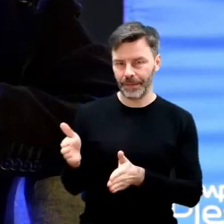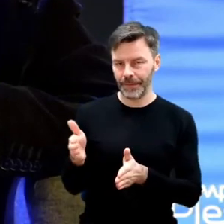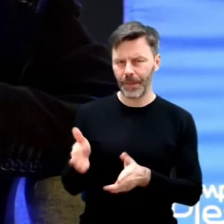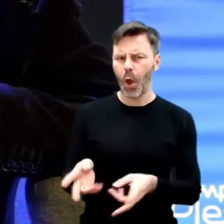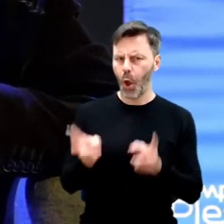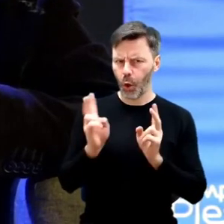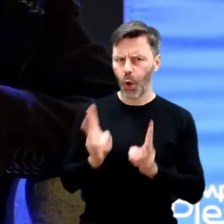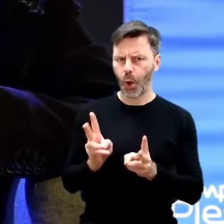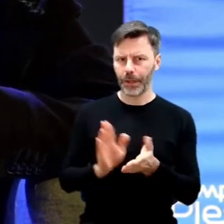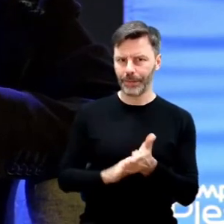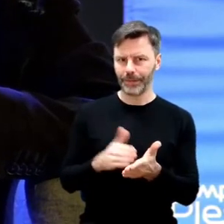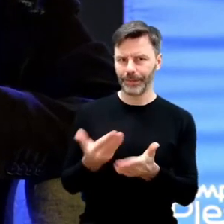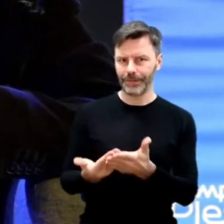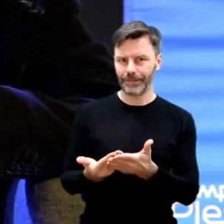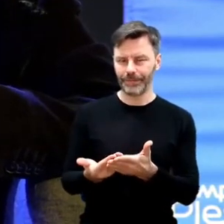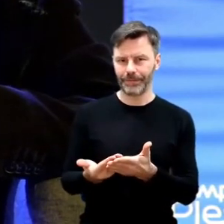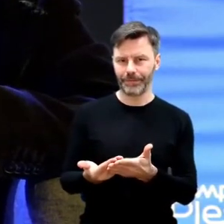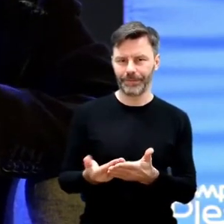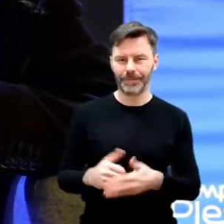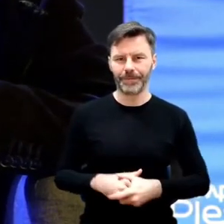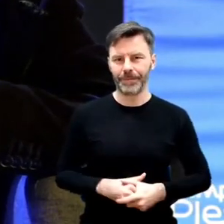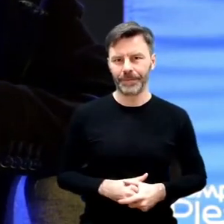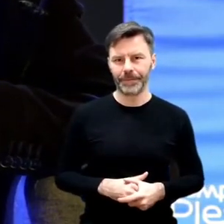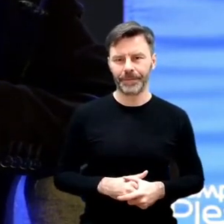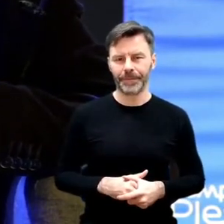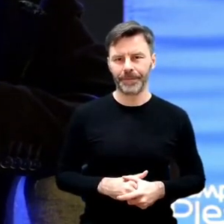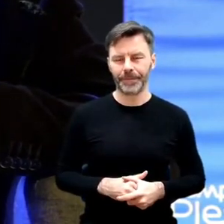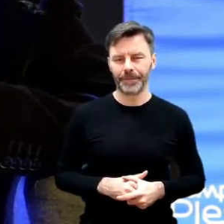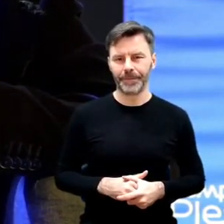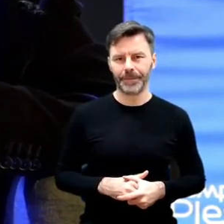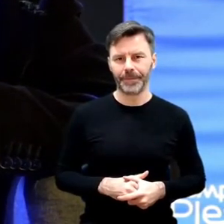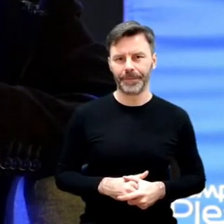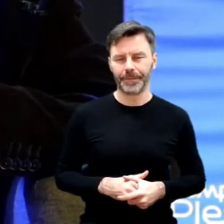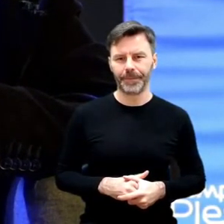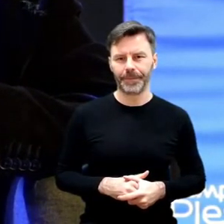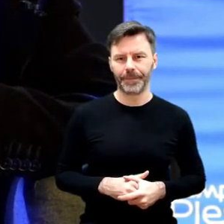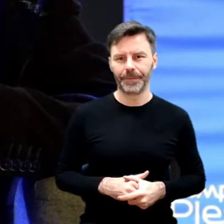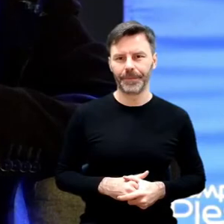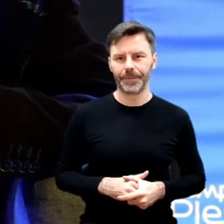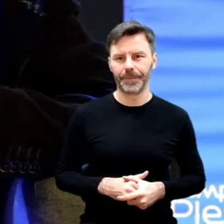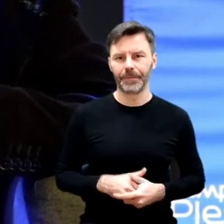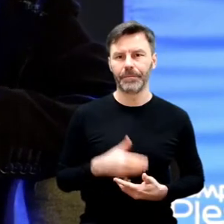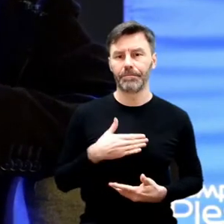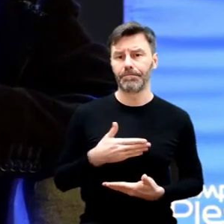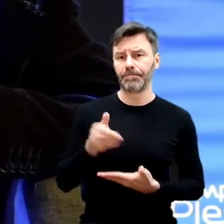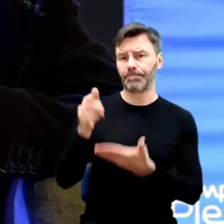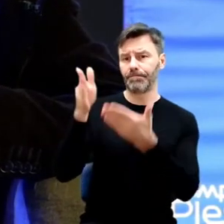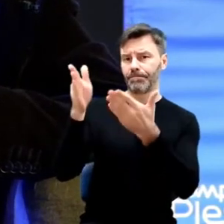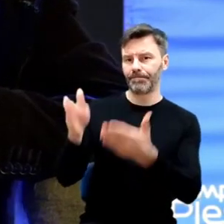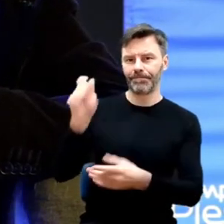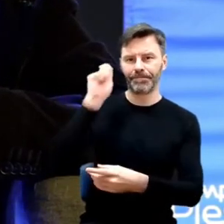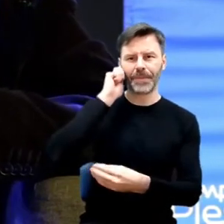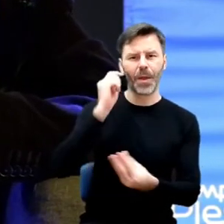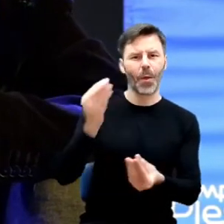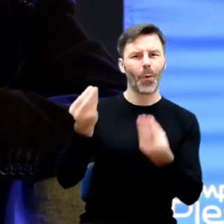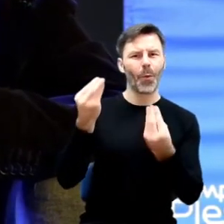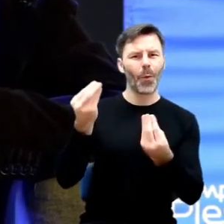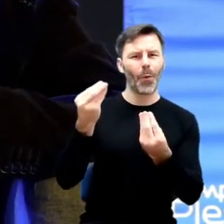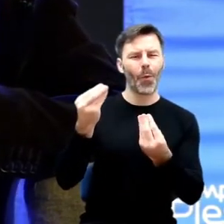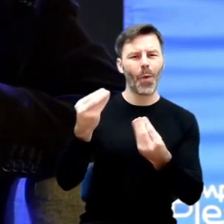bo mamy ze sobą chyba najwybitniejszą w Polsce ekspertkę działającą i na poziomie naukowym,